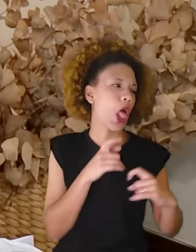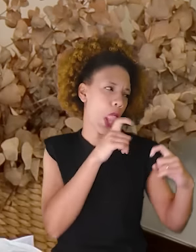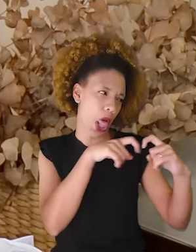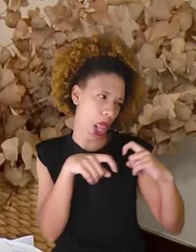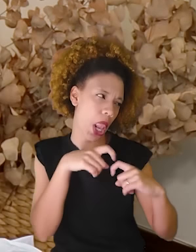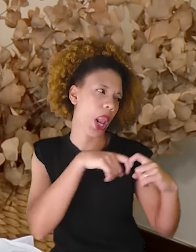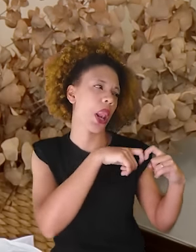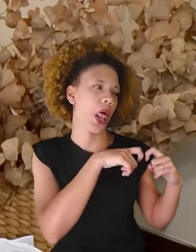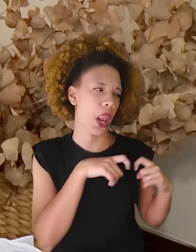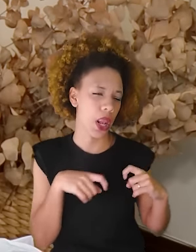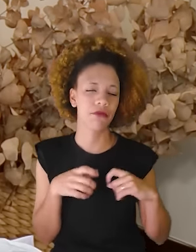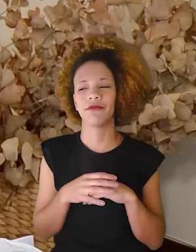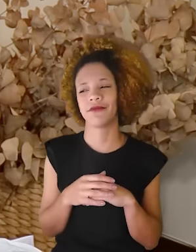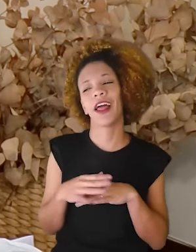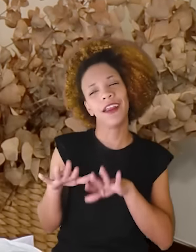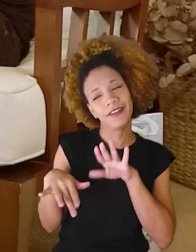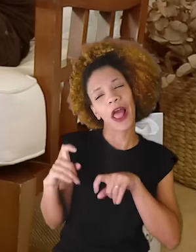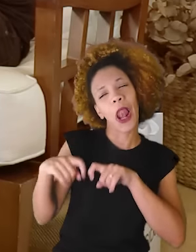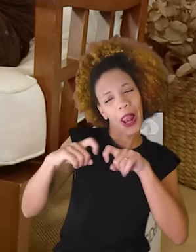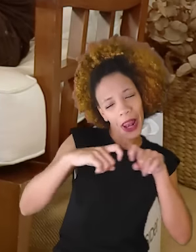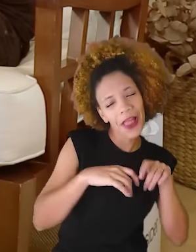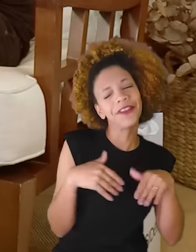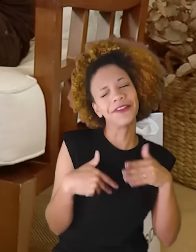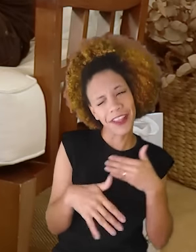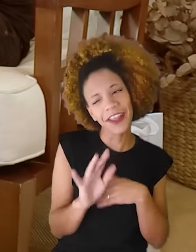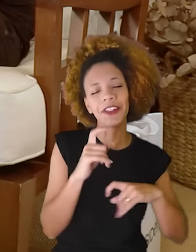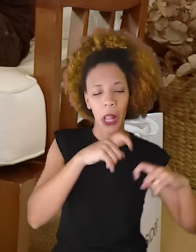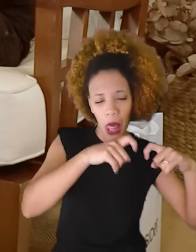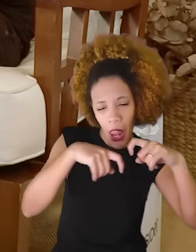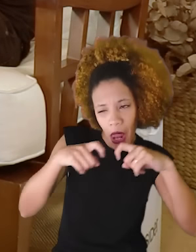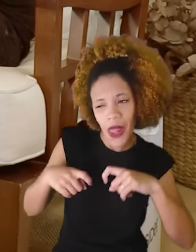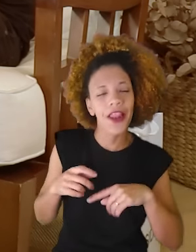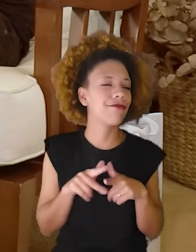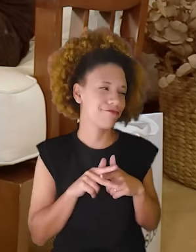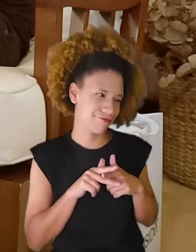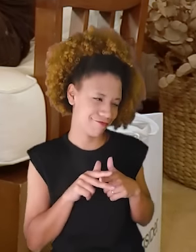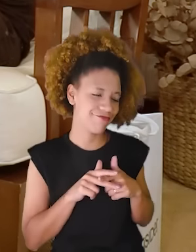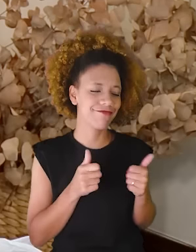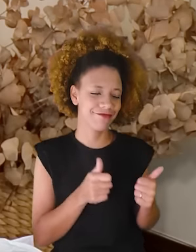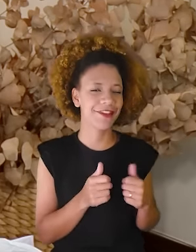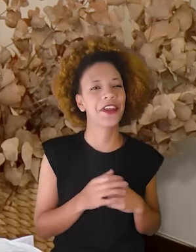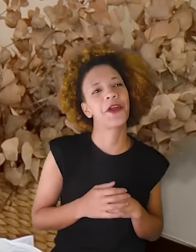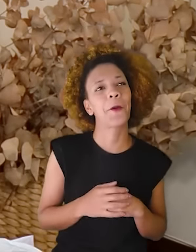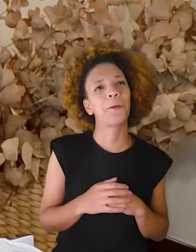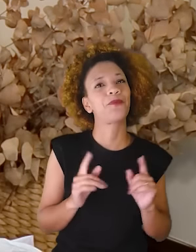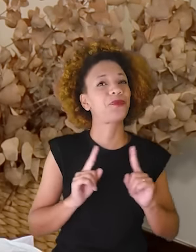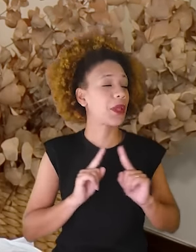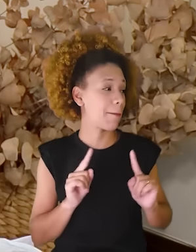pessoal tá comendo um pessoal é tá indo tá tá ind tá indo tá finando a rola aí você ganha dinheiro